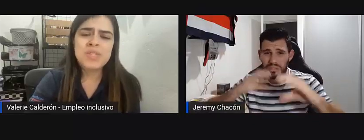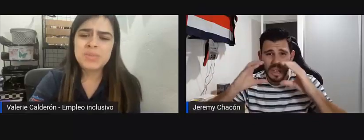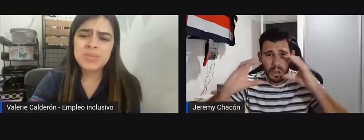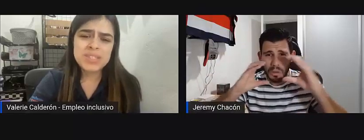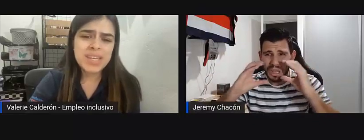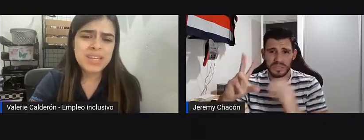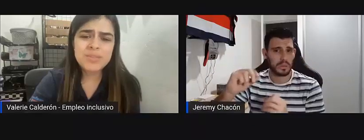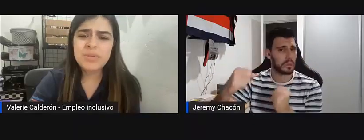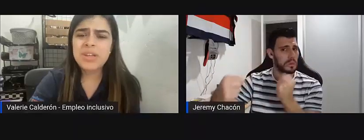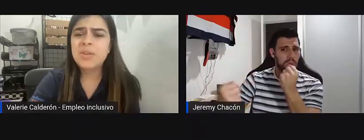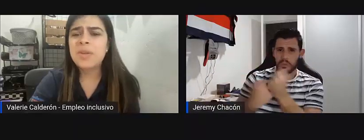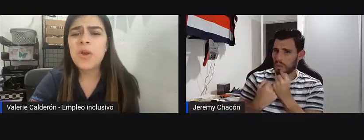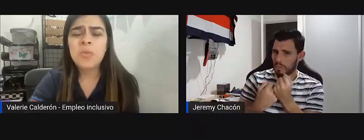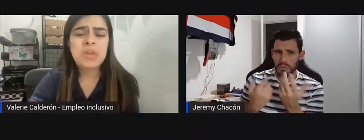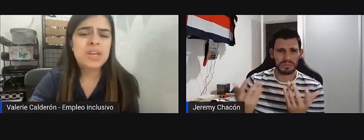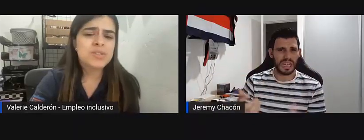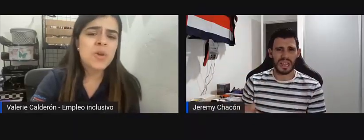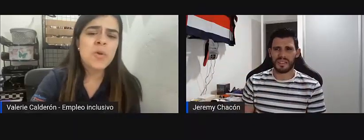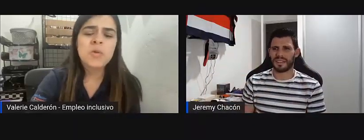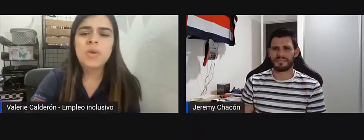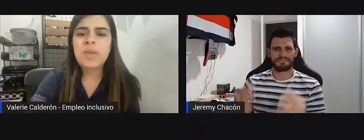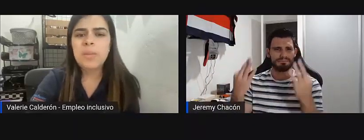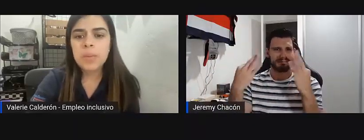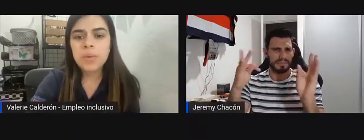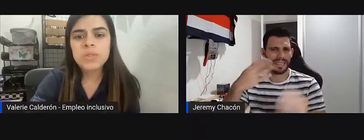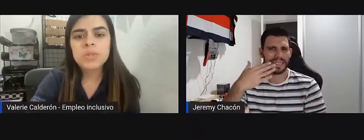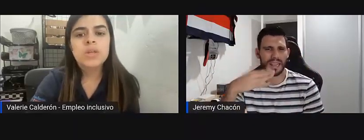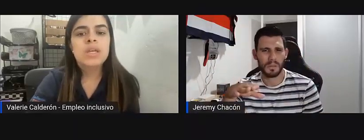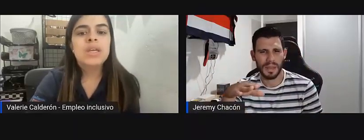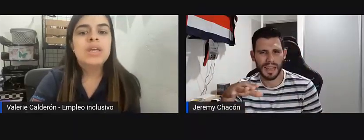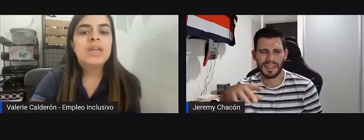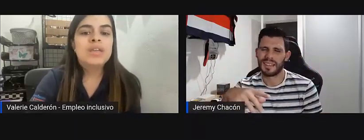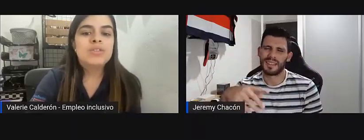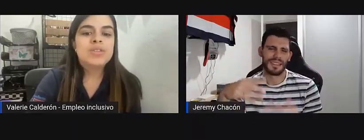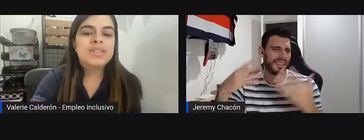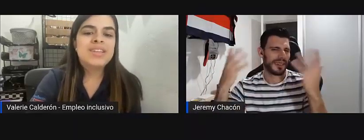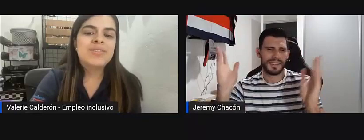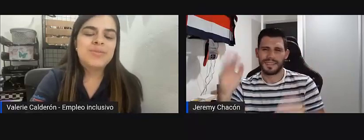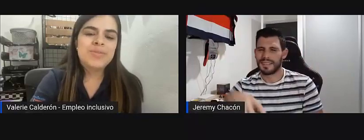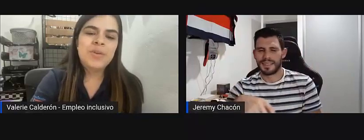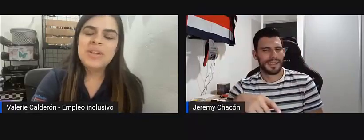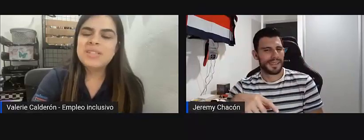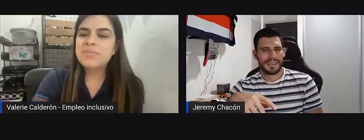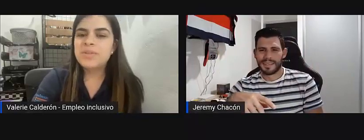muchísimo estrés verdad no había comunicación no había apoyo entonces di fue como que se empezó